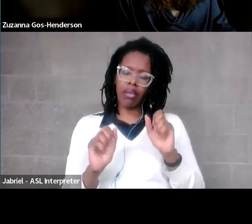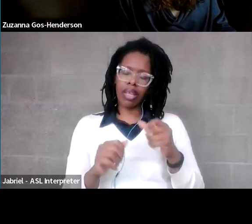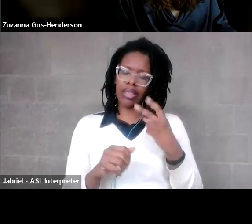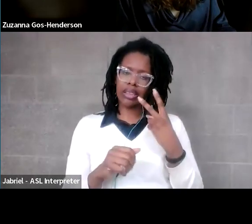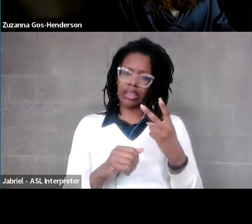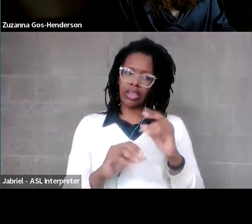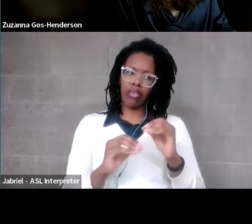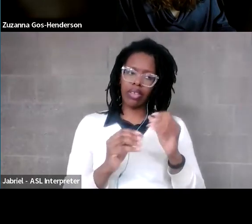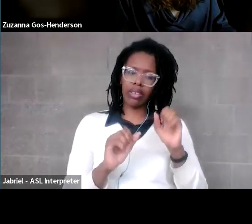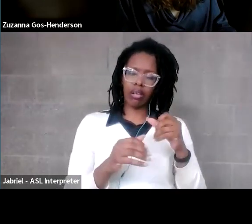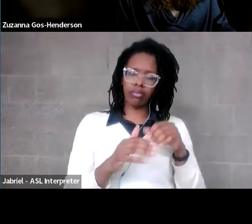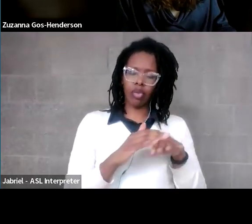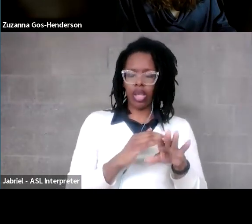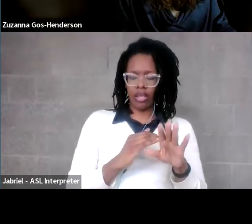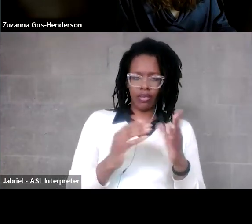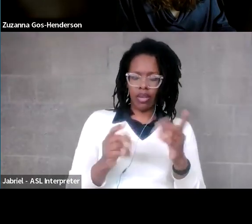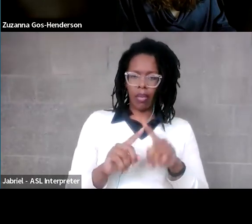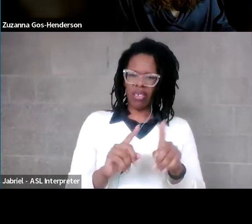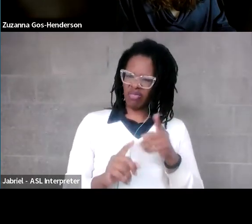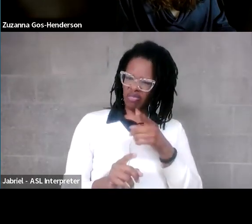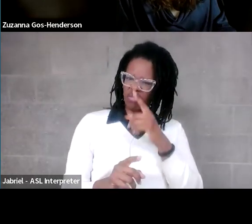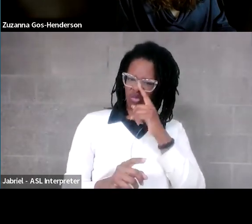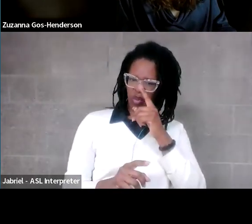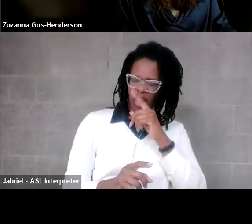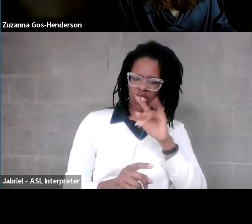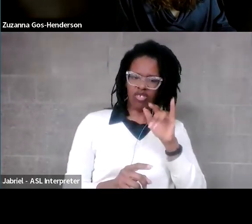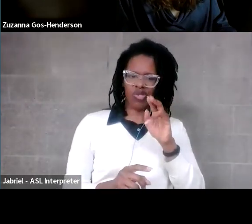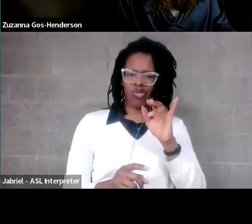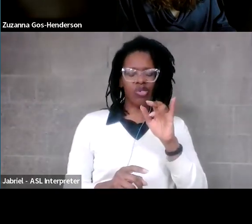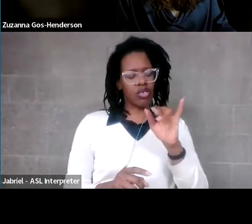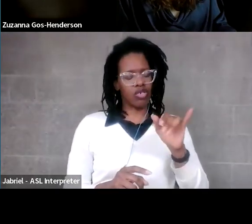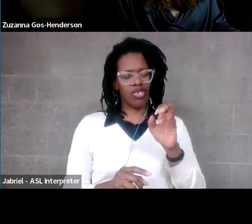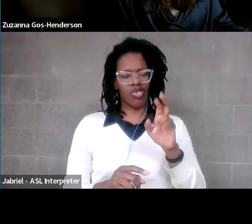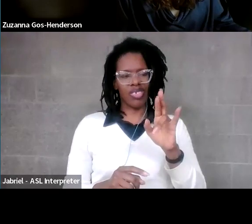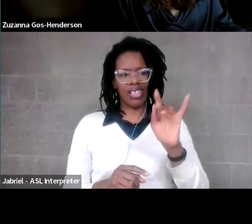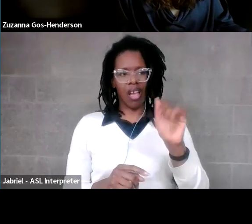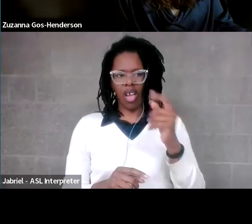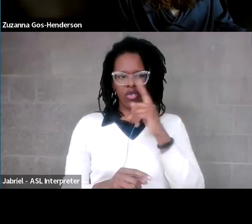Pero, ¿puedes hablar un poco más sobre eso, Jarita? Un poco más sobre las citas sin cita previa